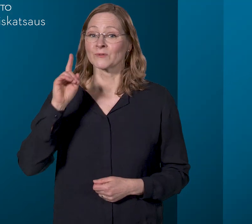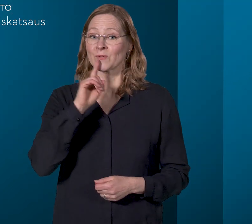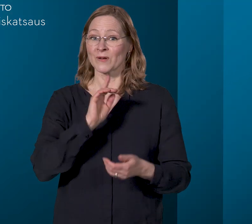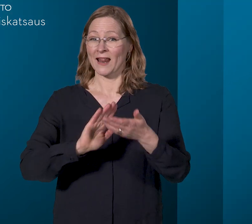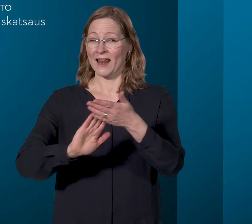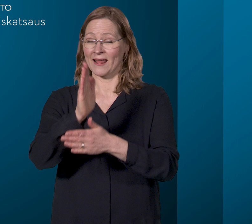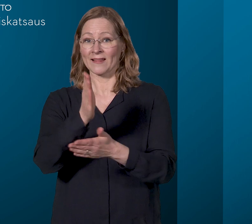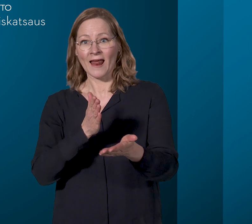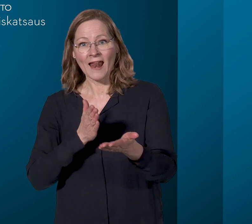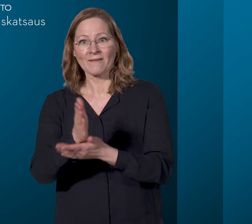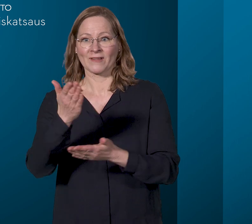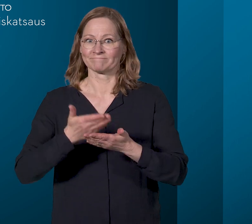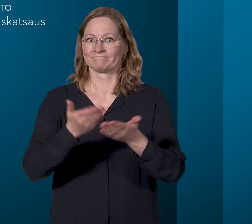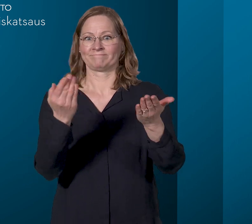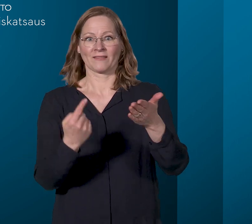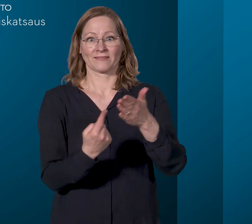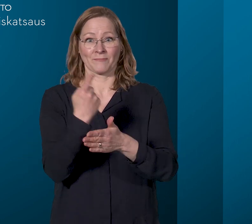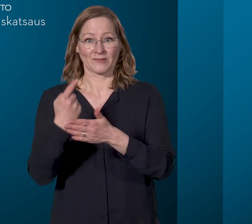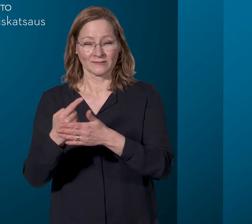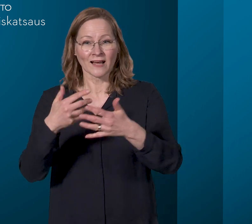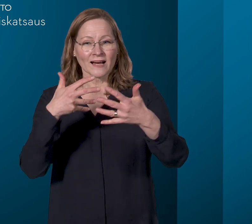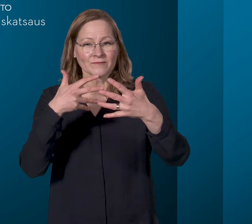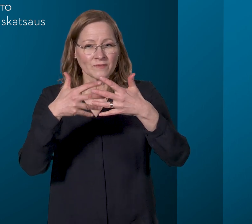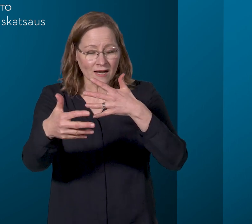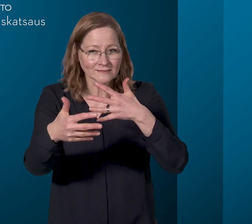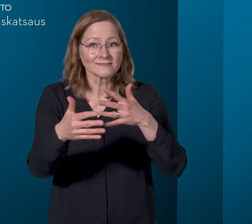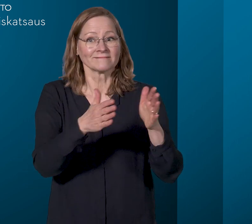Kuurojen lehden livejournalismin tapahtuma Rivien välissä -